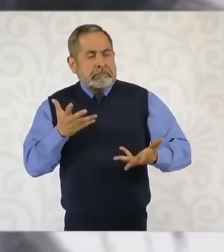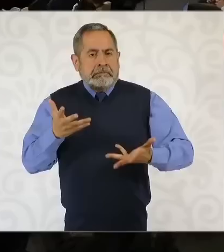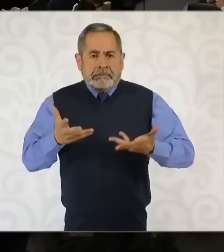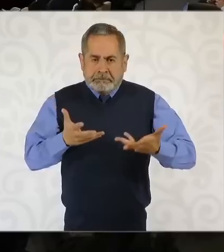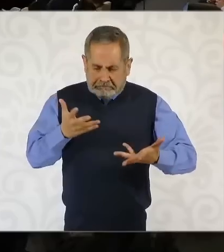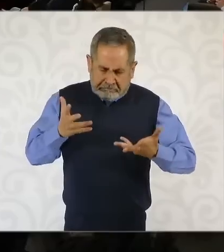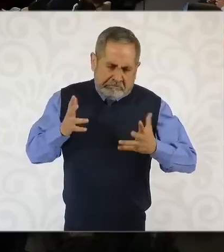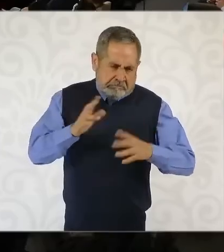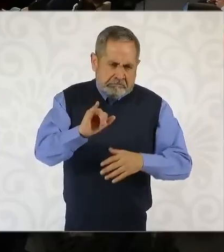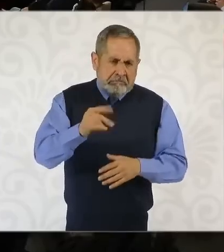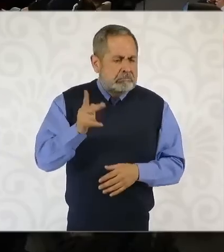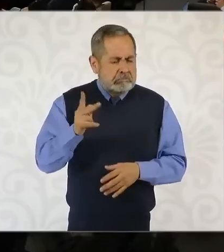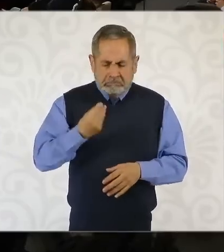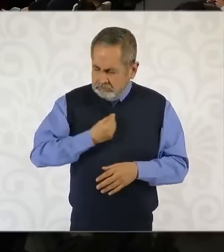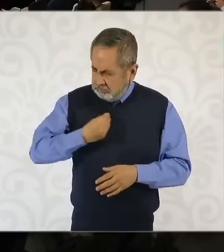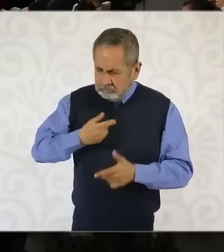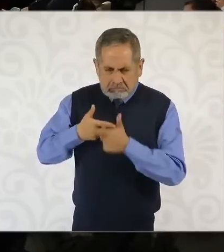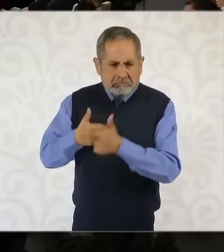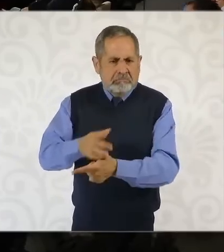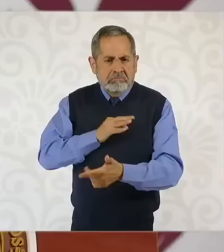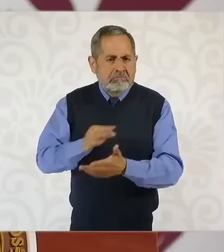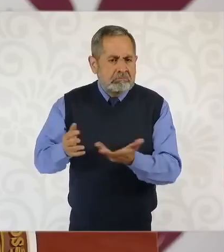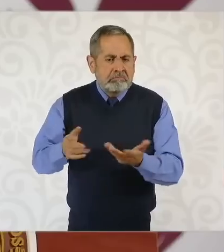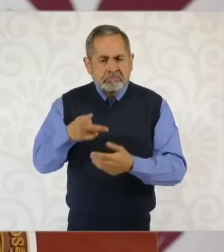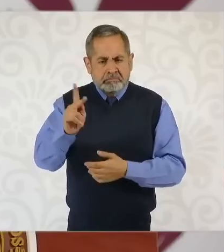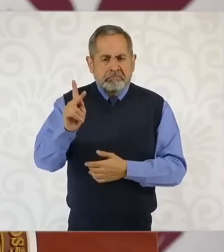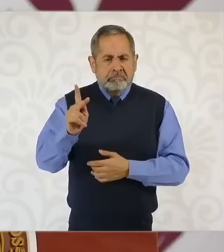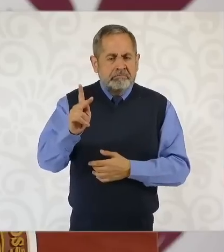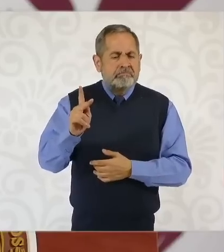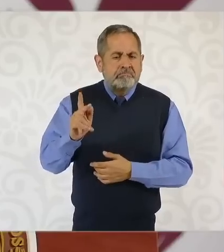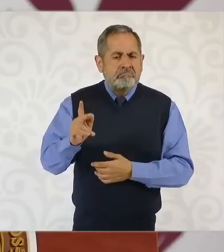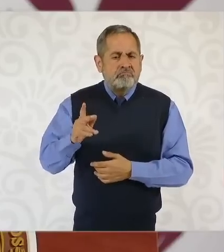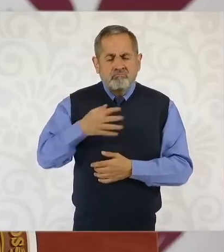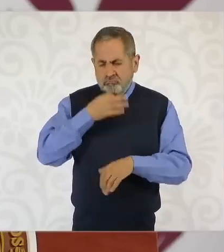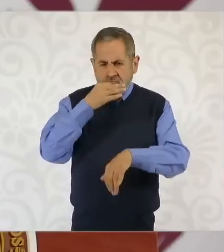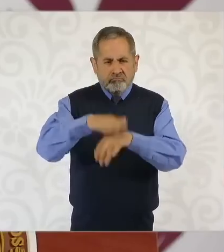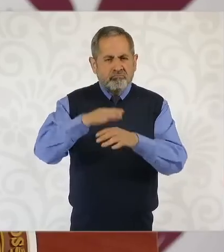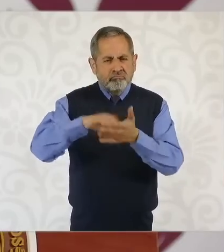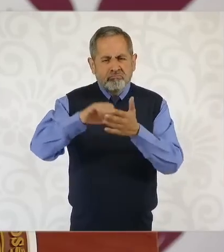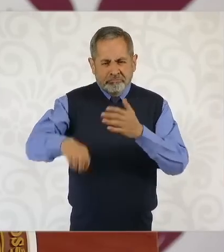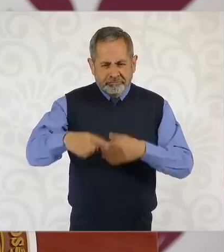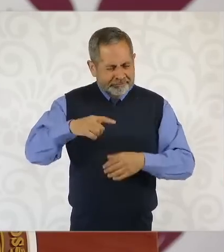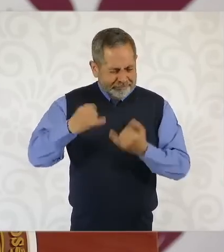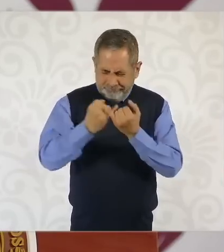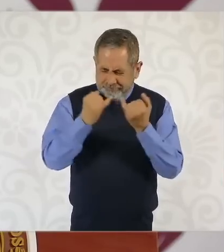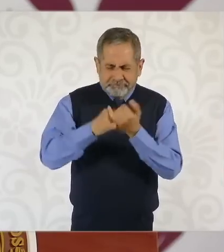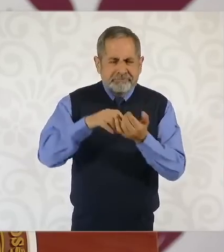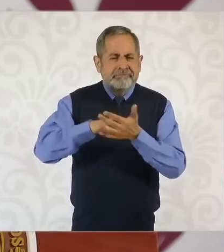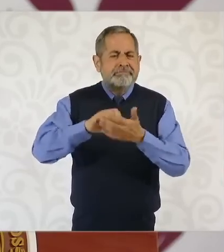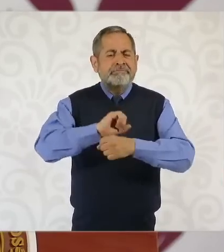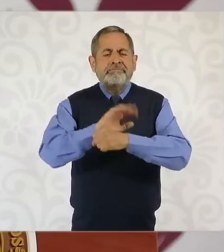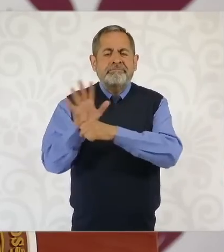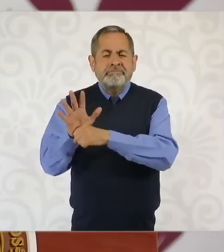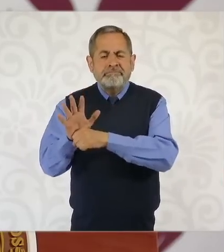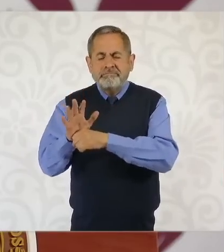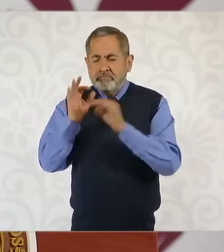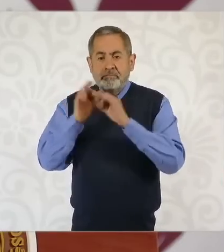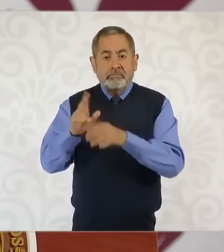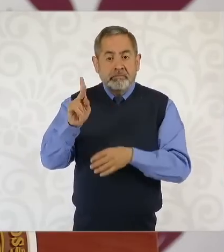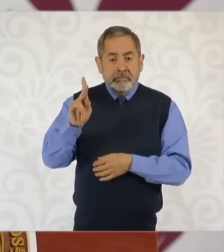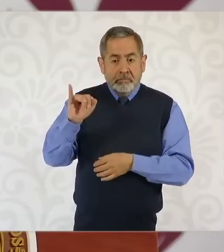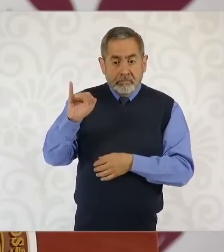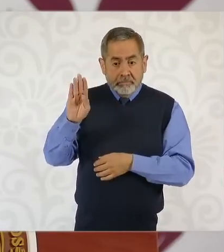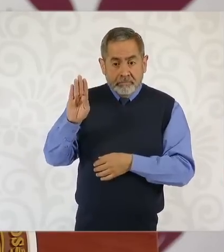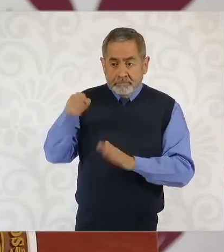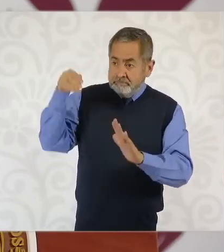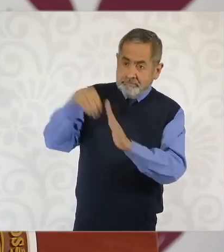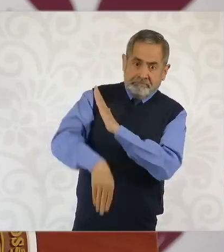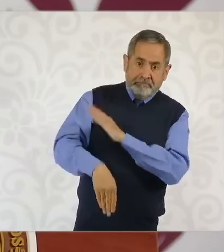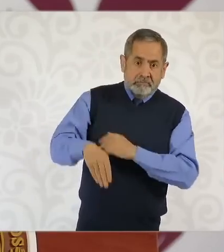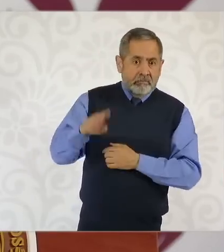entonces eh pero Salimos por eso pongo el ejemplo de la pandemia la pandemia el pib se cayó casi 99%